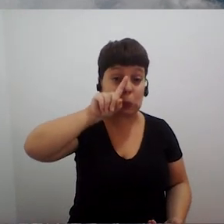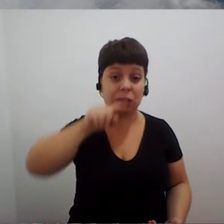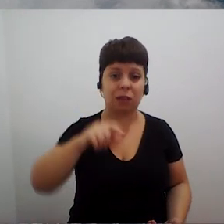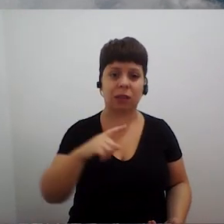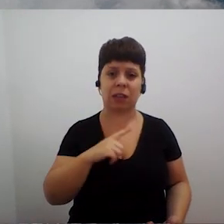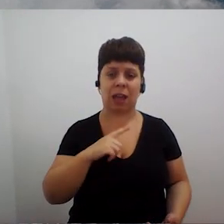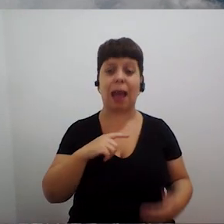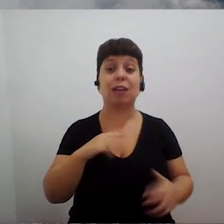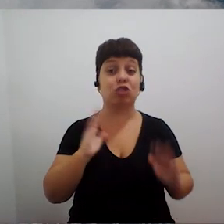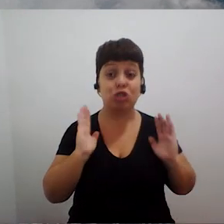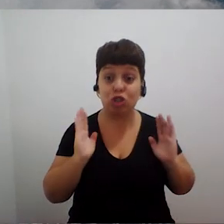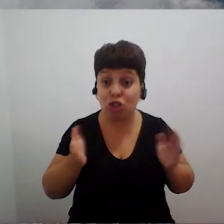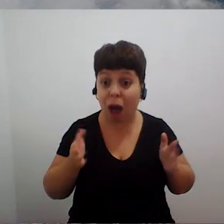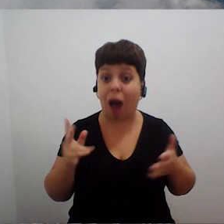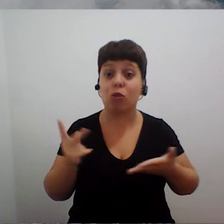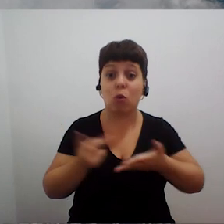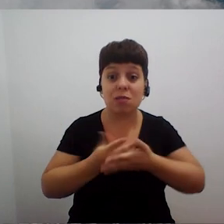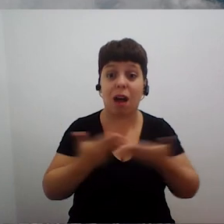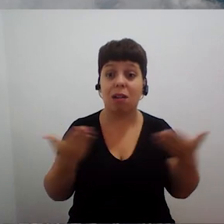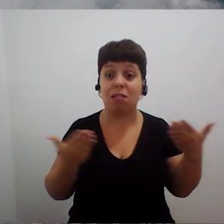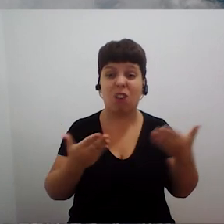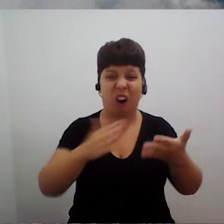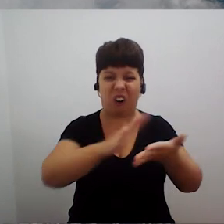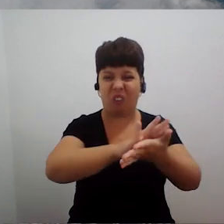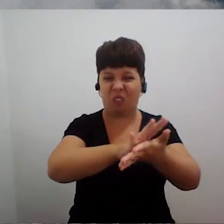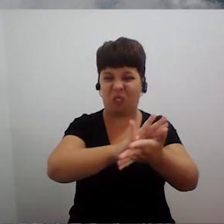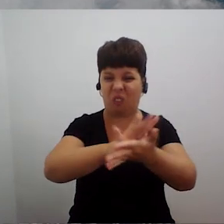absolutamente destrutivos que estão acontecendo nele